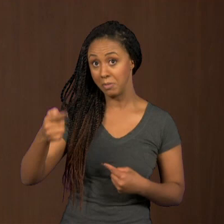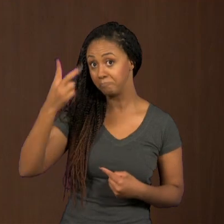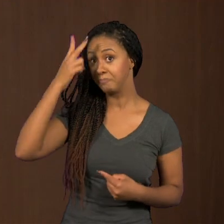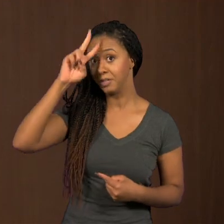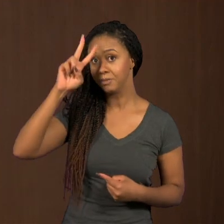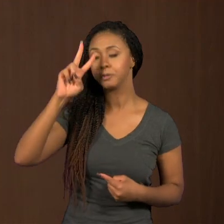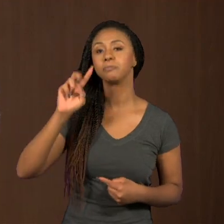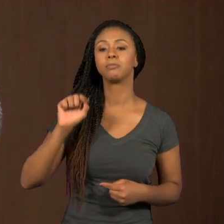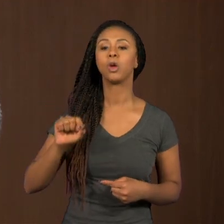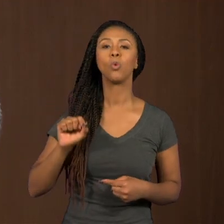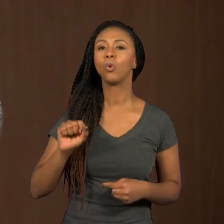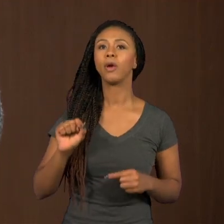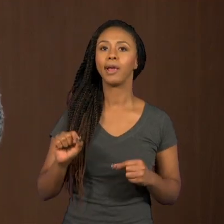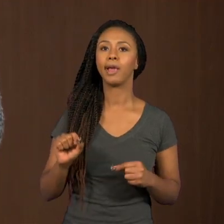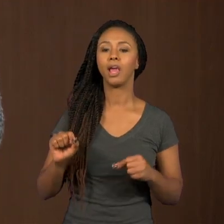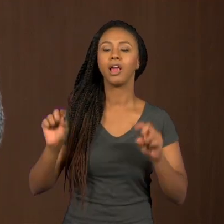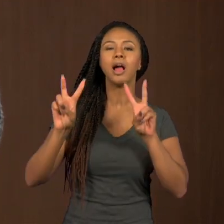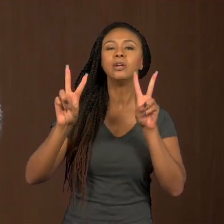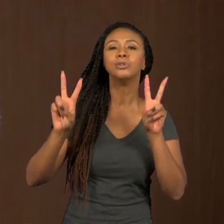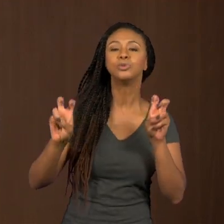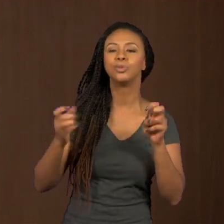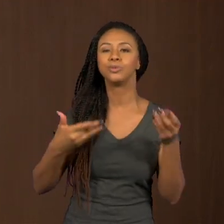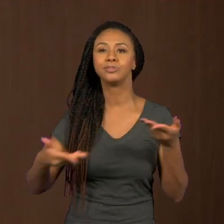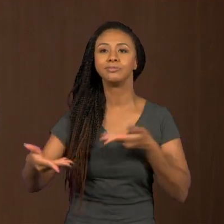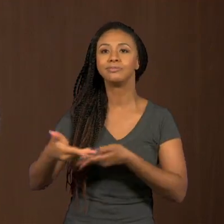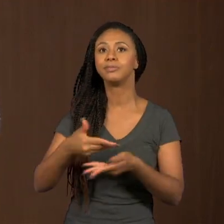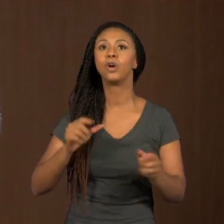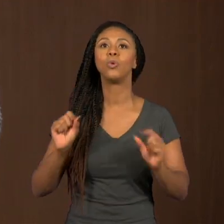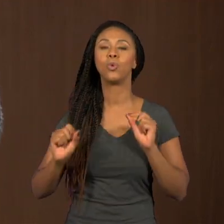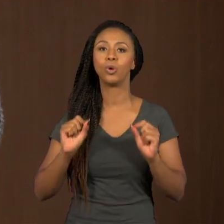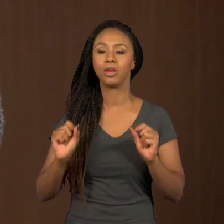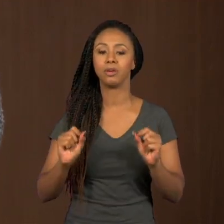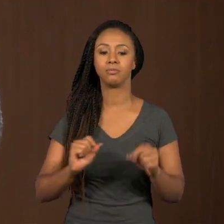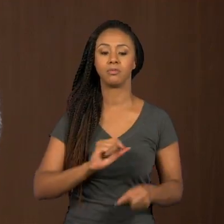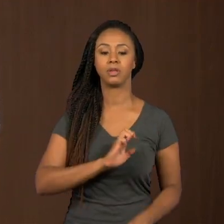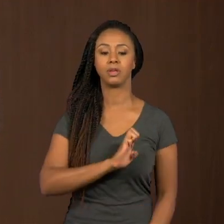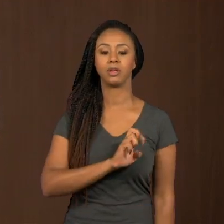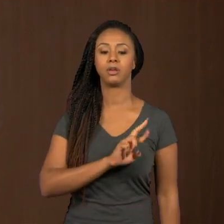MOTIVO, O NOSSO ASSUNTO É O PAR ERUDITO E POPULAR